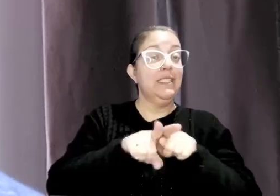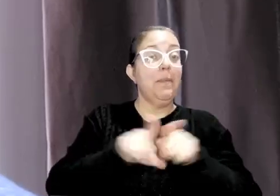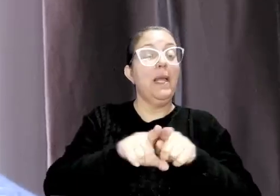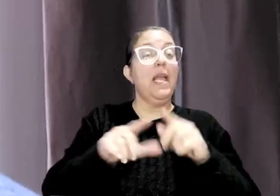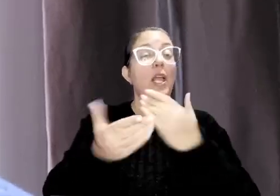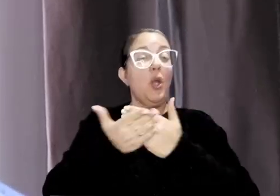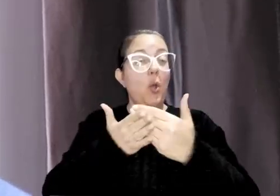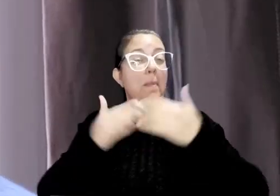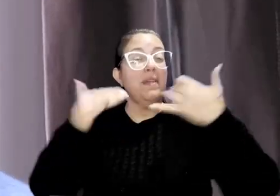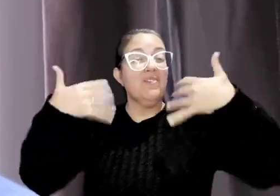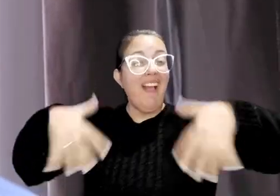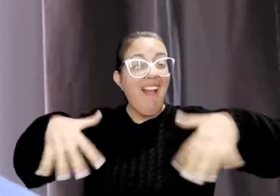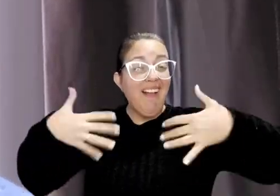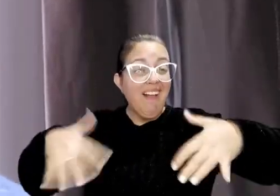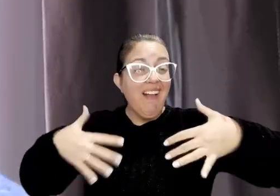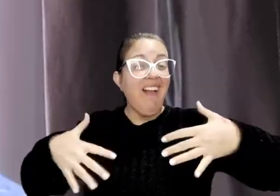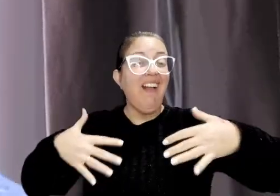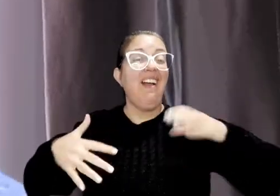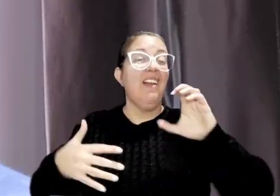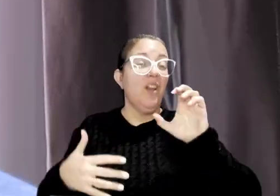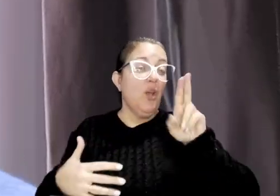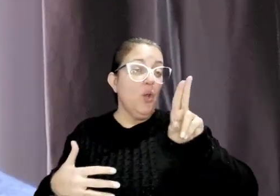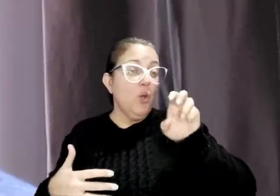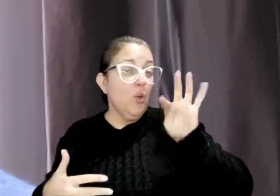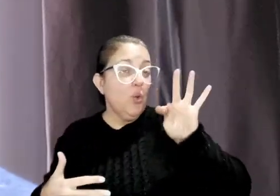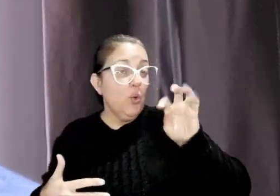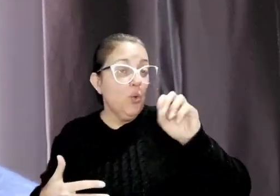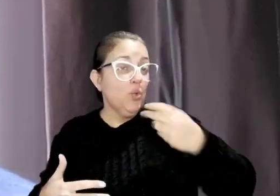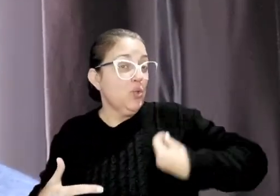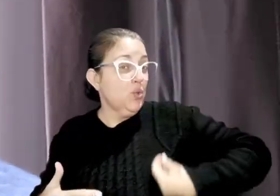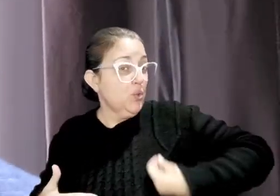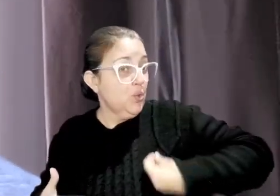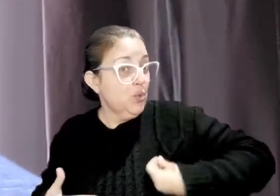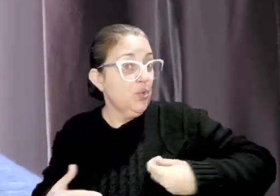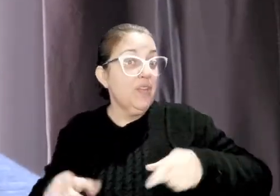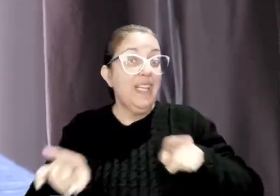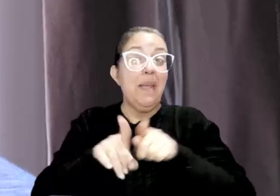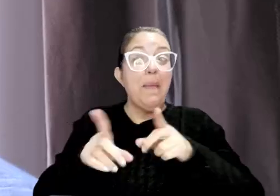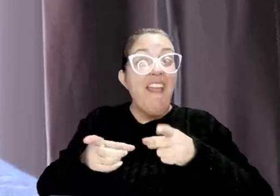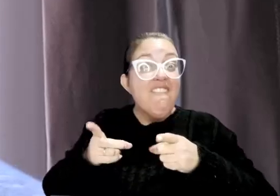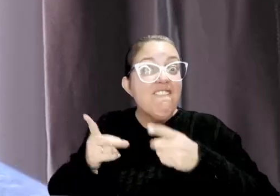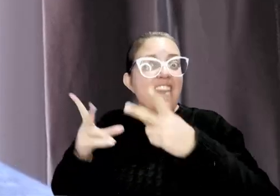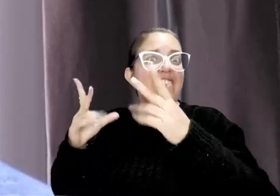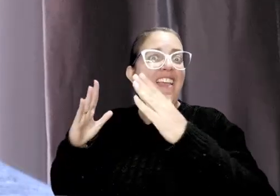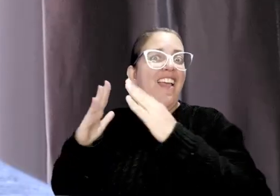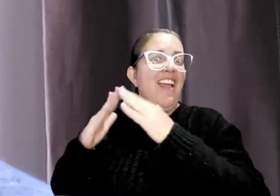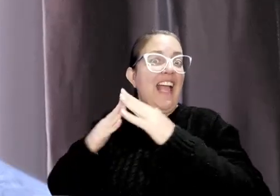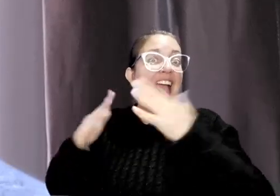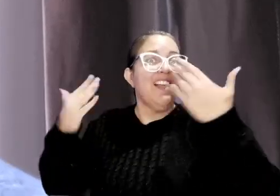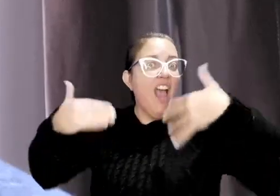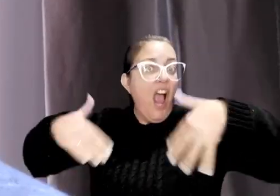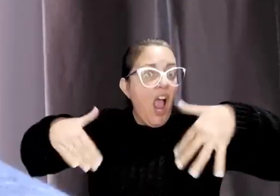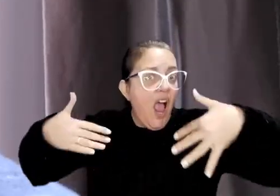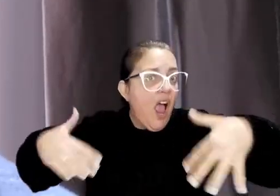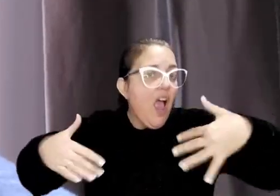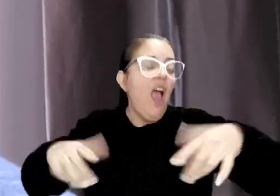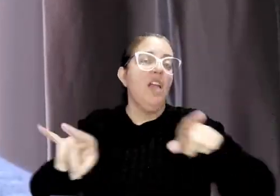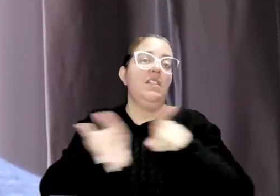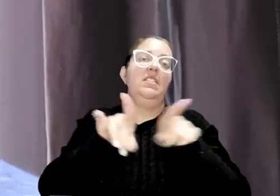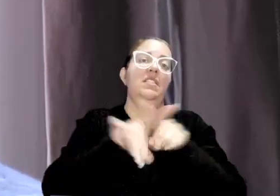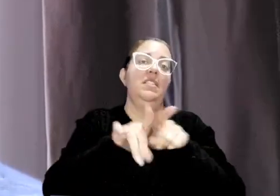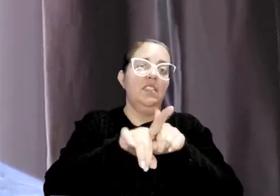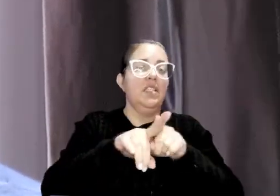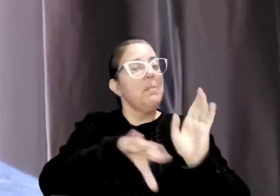imobiliária que de uma forma indireta também acaba contribuindo eh pro aumento de conflitos com Os